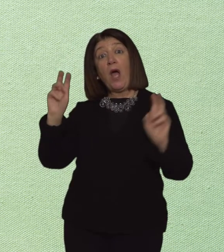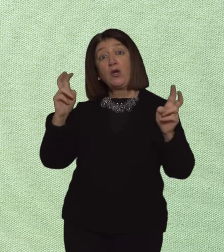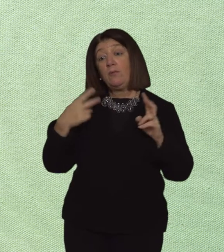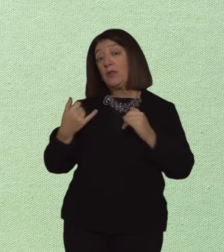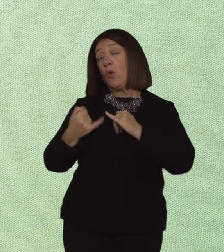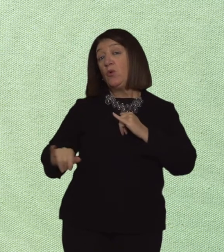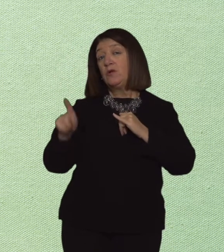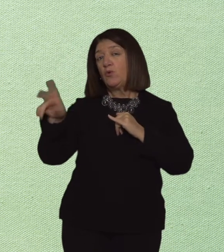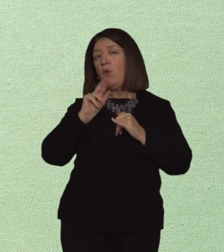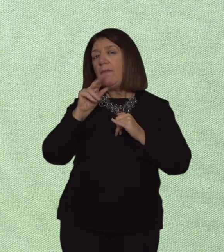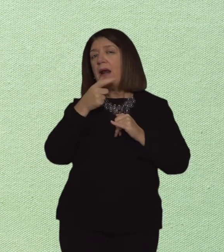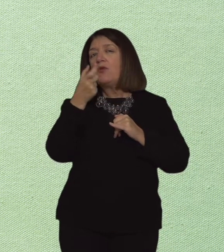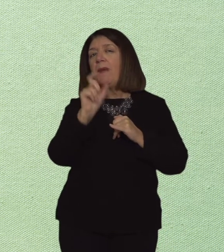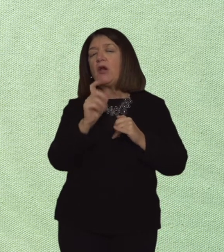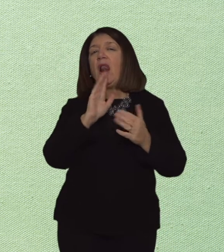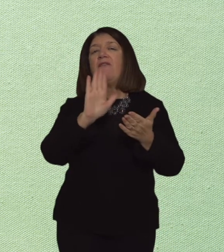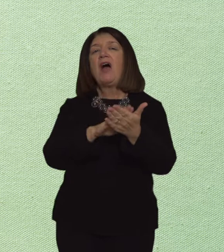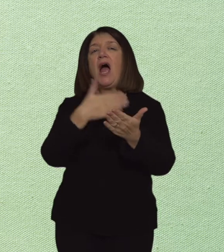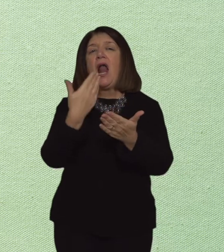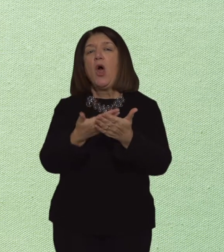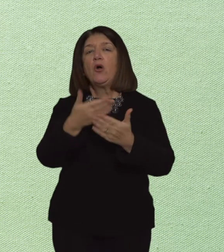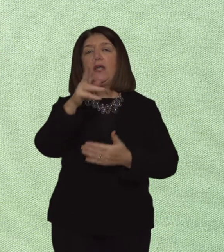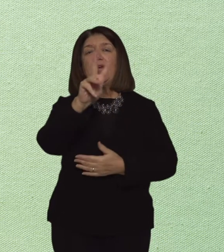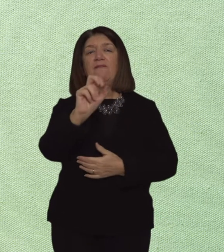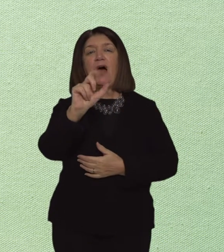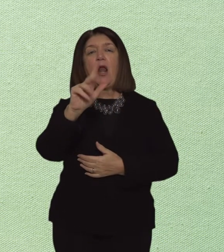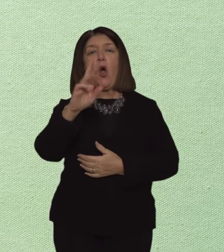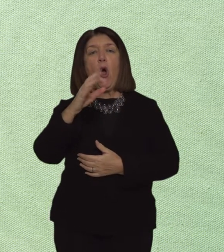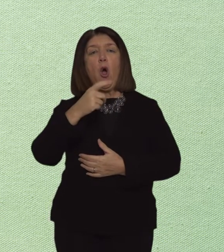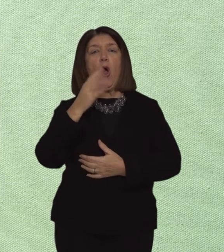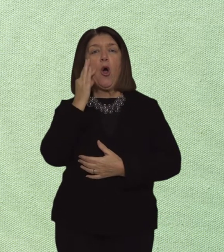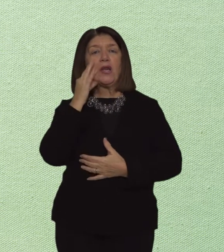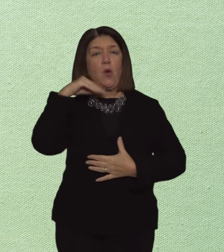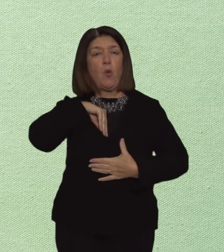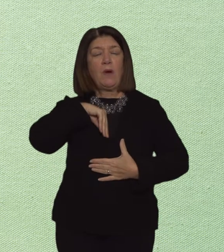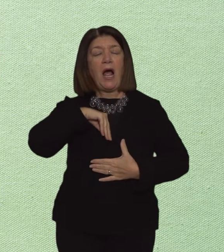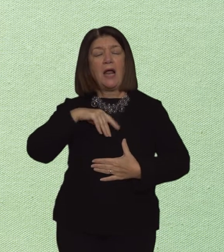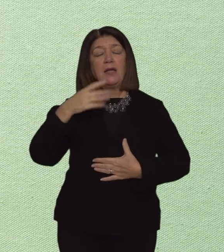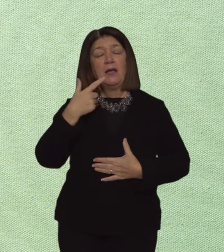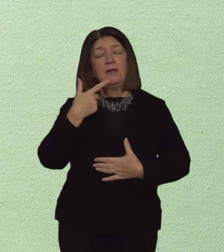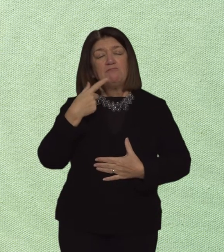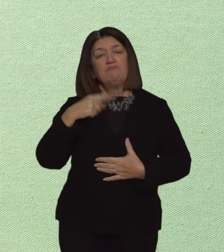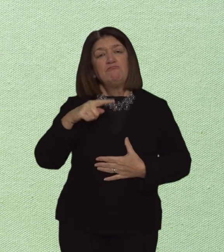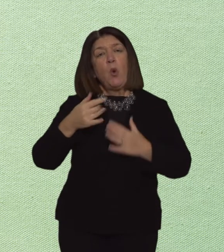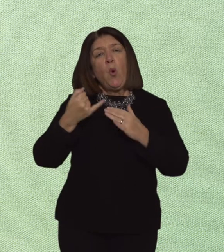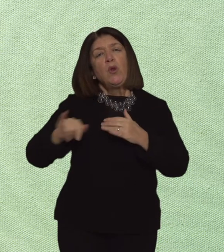di valori, perché in un tuo recente intervento che ho avuto piacere di seguire, hai parlato di quelli